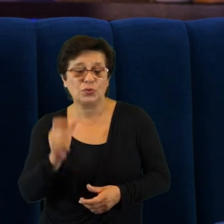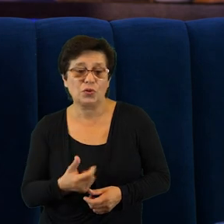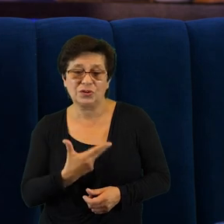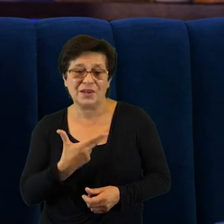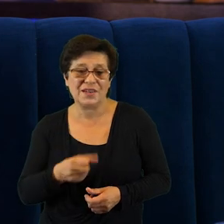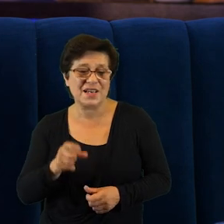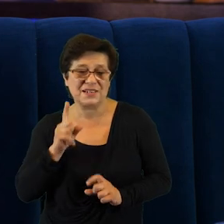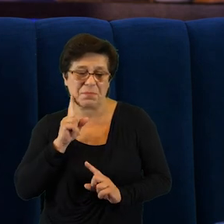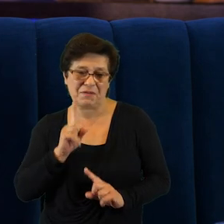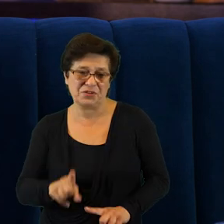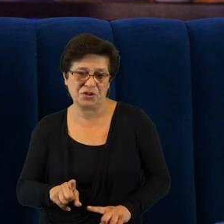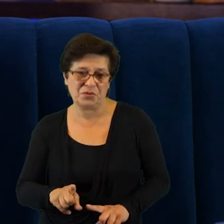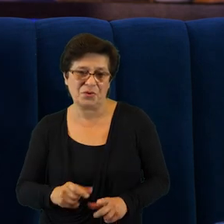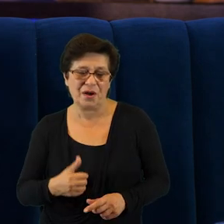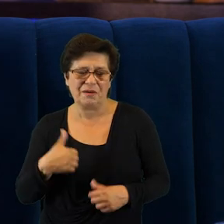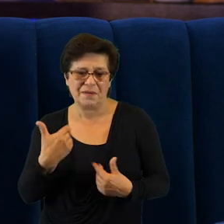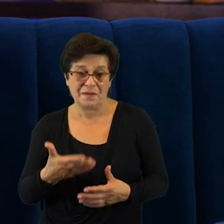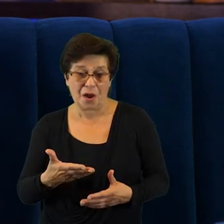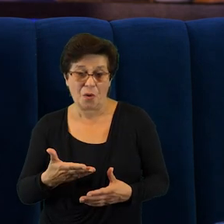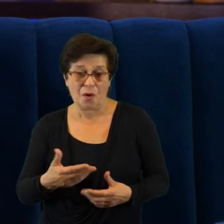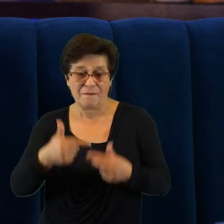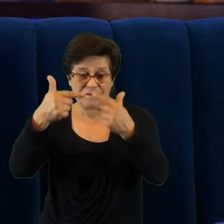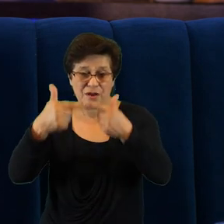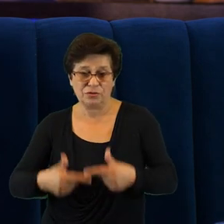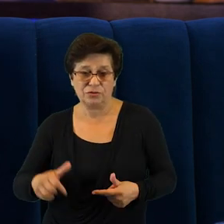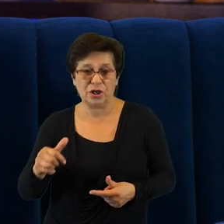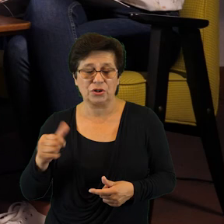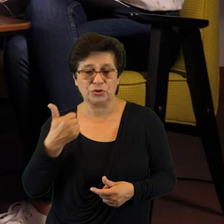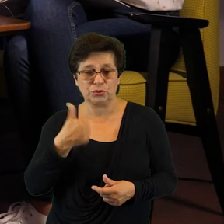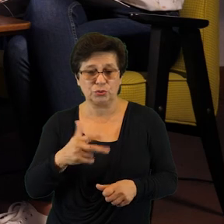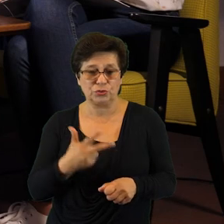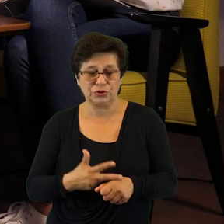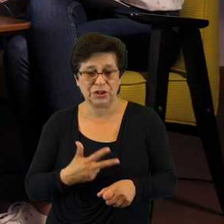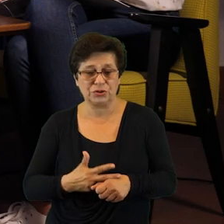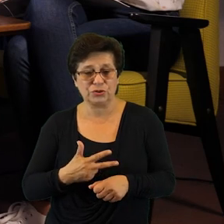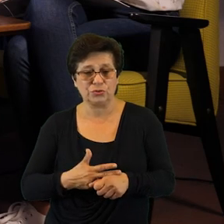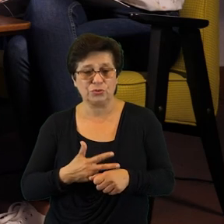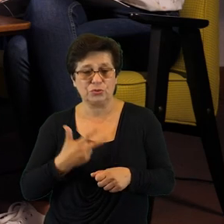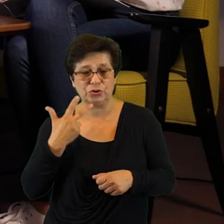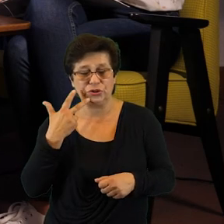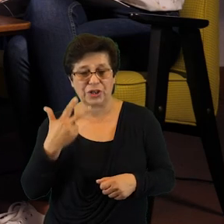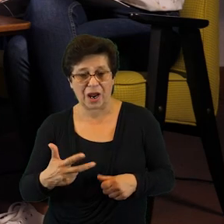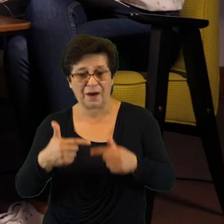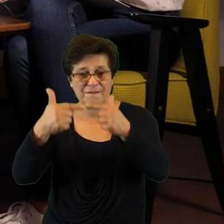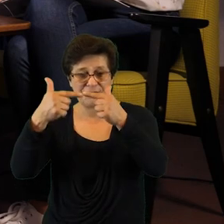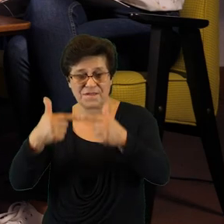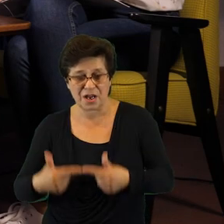Wydał antologię 333 wierszy absurdalnych pod tytułem "Fioletowa krowa",